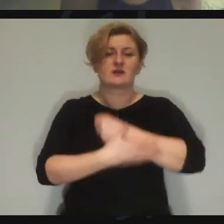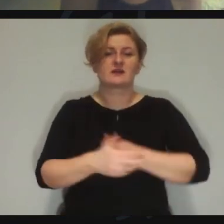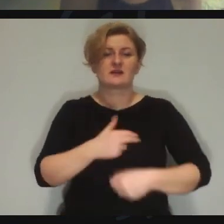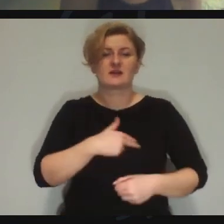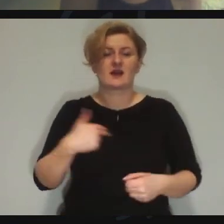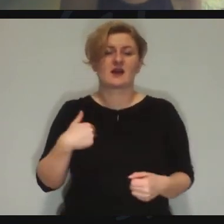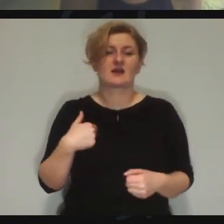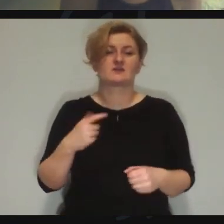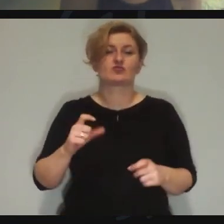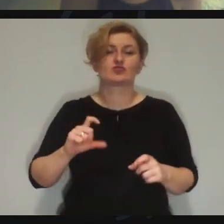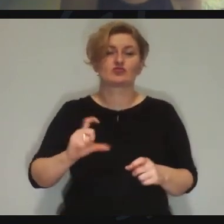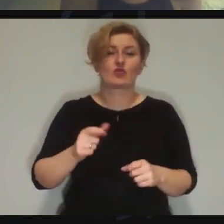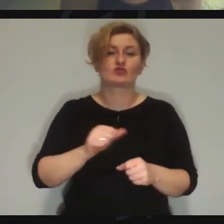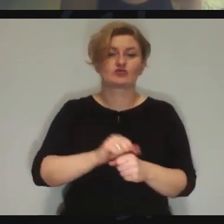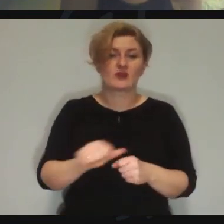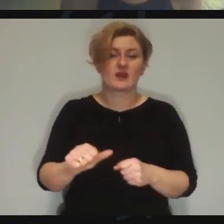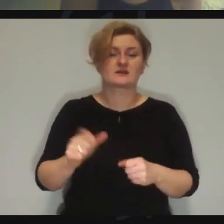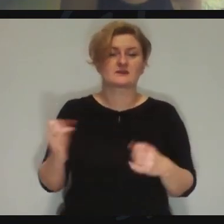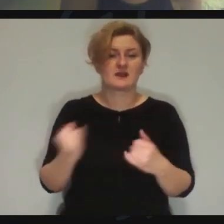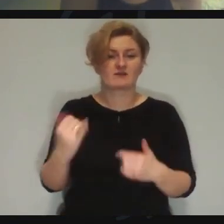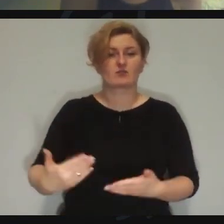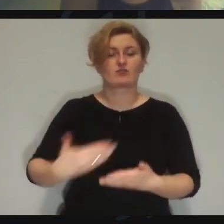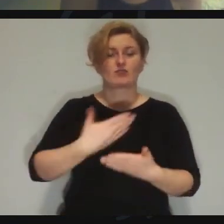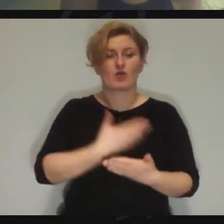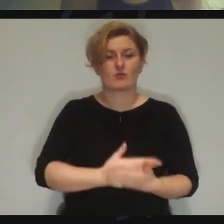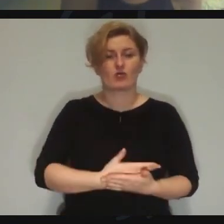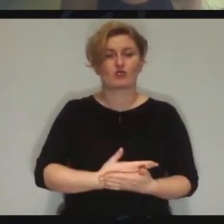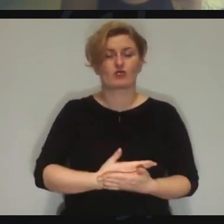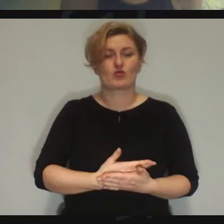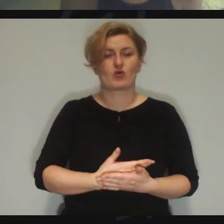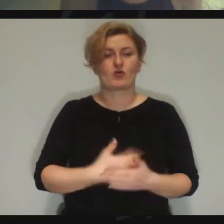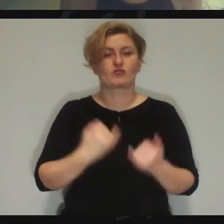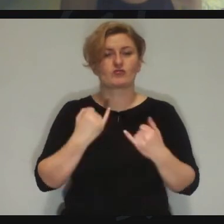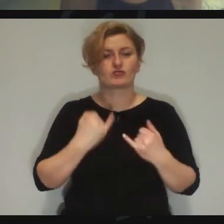Cokolwiek się dzieje, zawsze proponują nam różne rozwiązania.